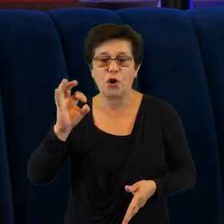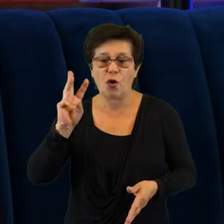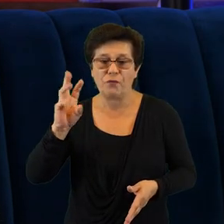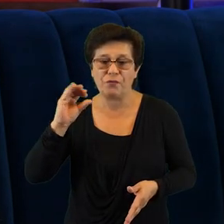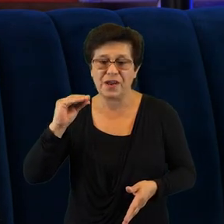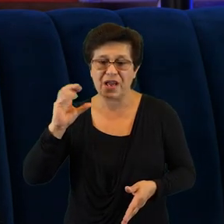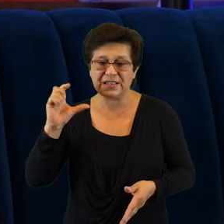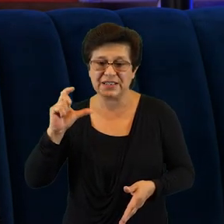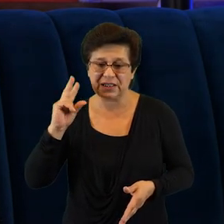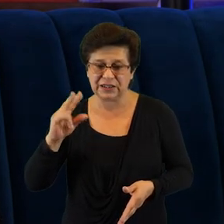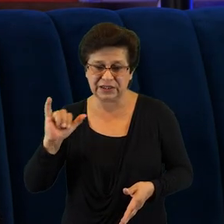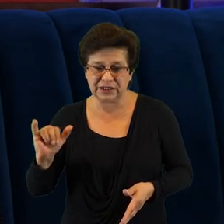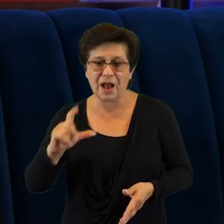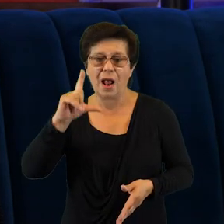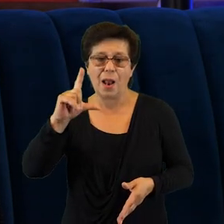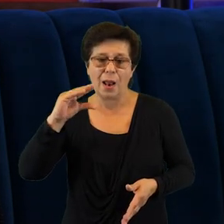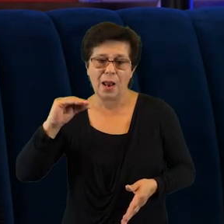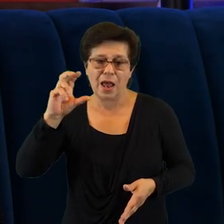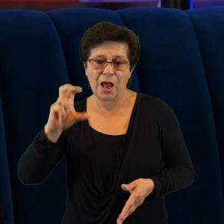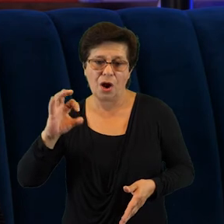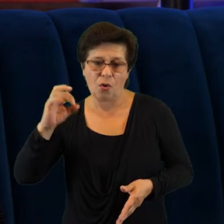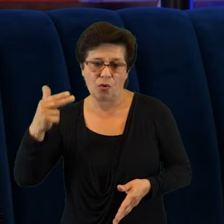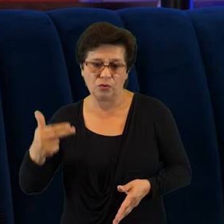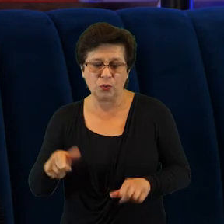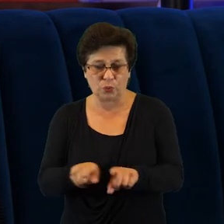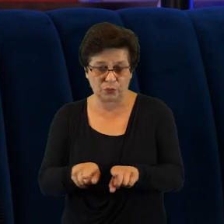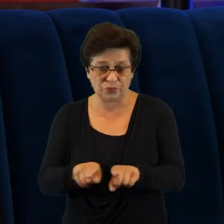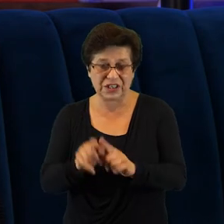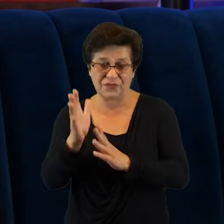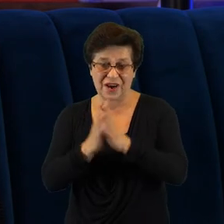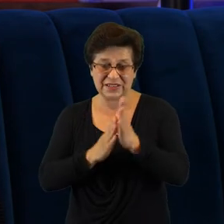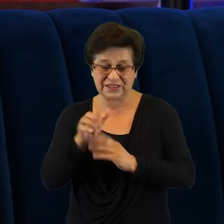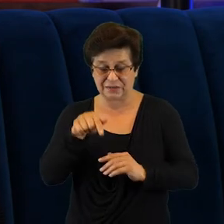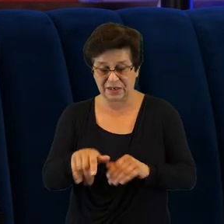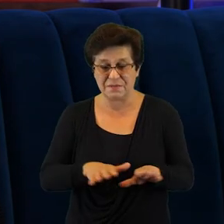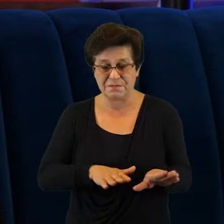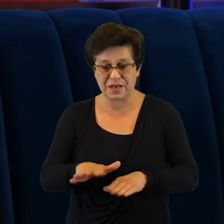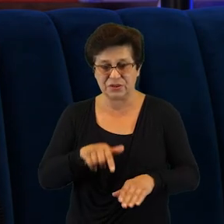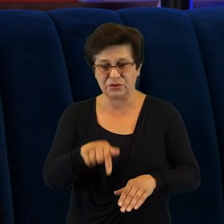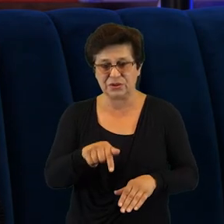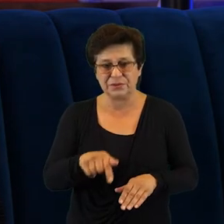A także wspomniany tutaj Jan Lechoń, co jest, wydaje mi się... Ekshumowany z cmentarza w Nowym Jorku.